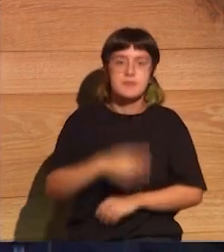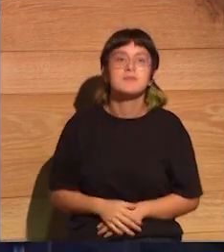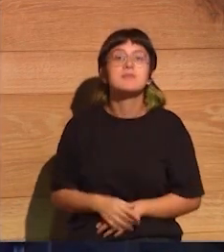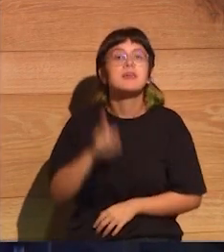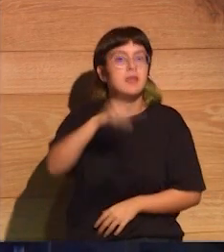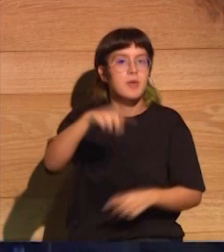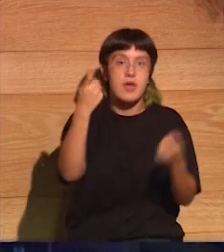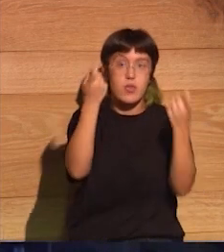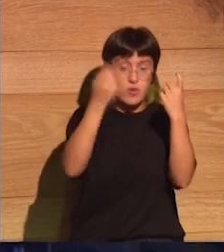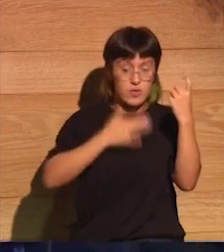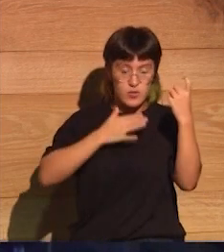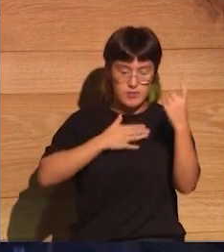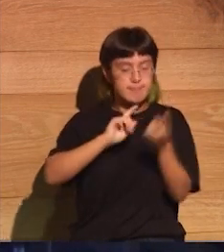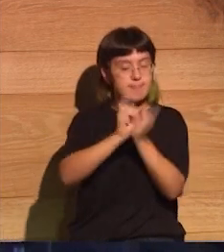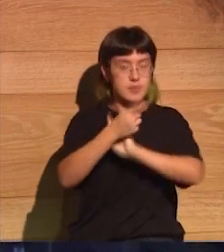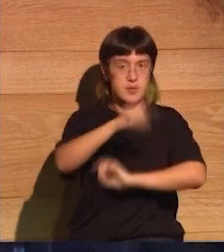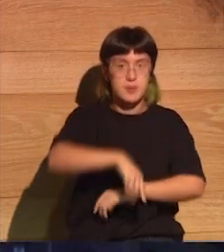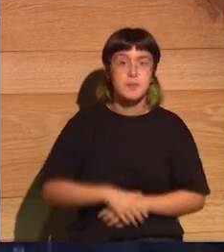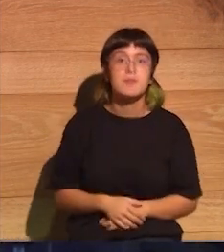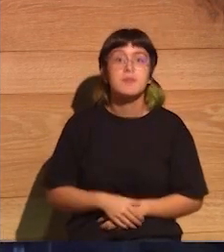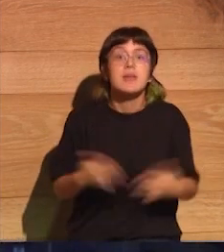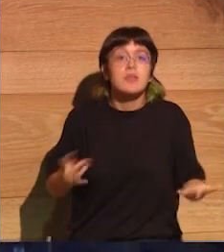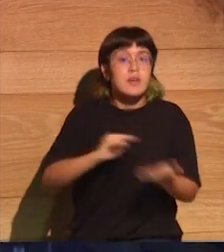Y esta tecnología es doblemente importante en materia de educación.